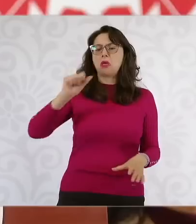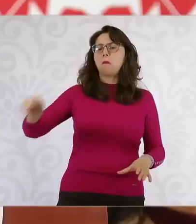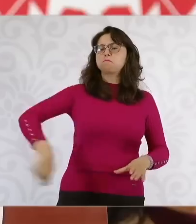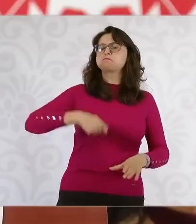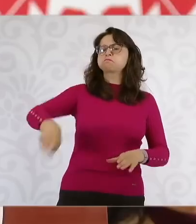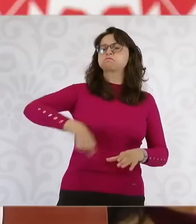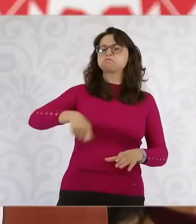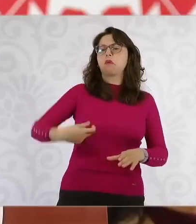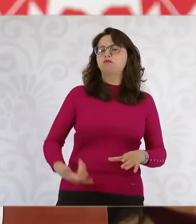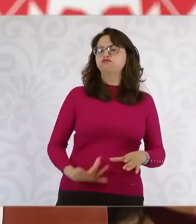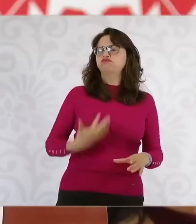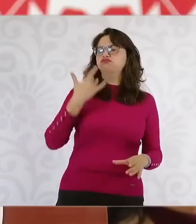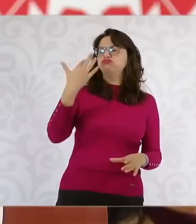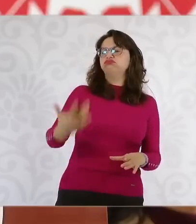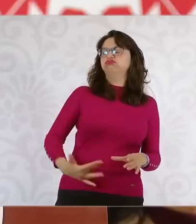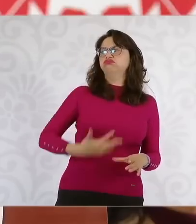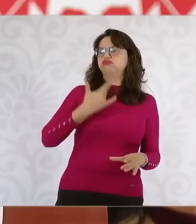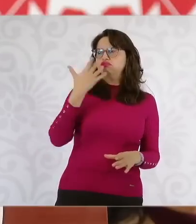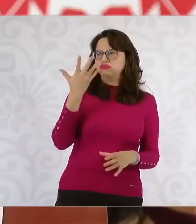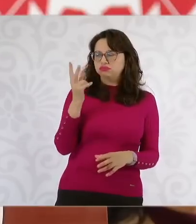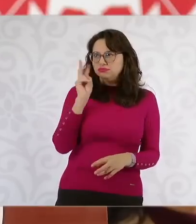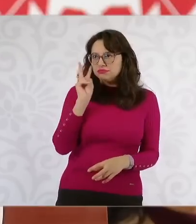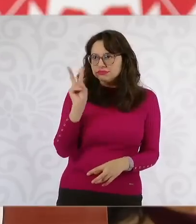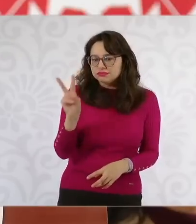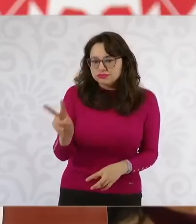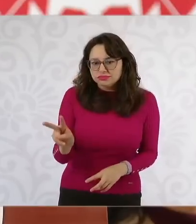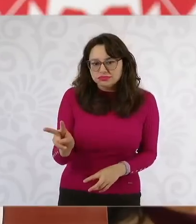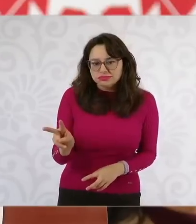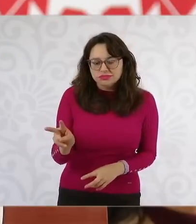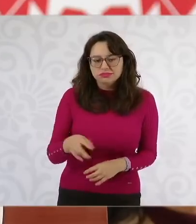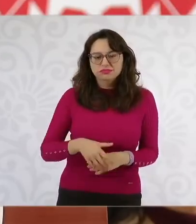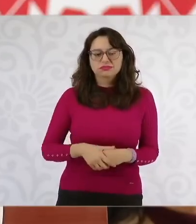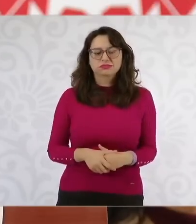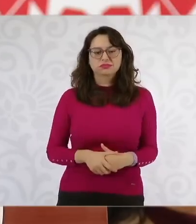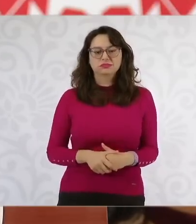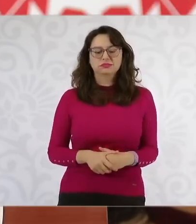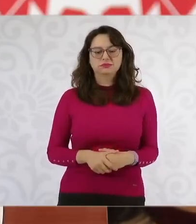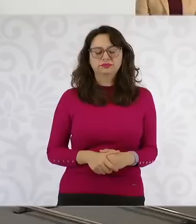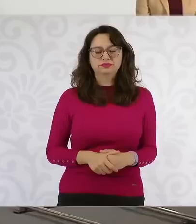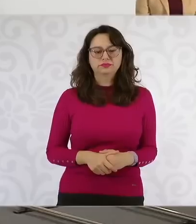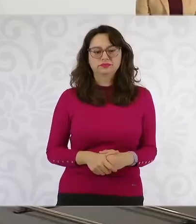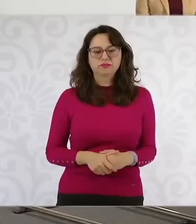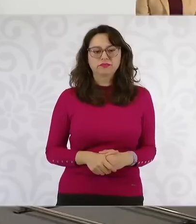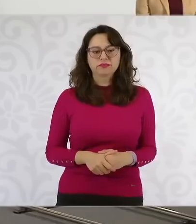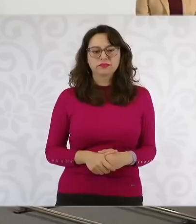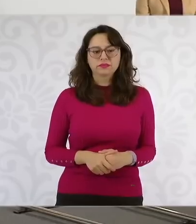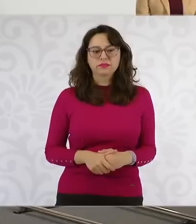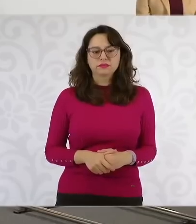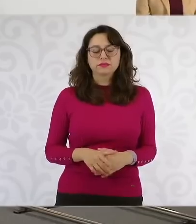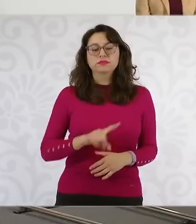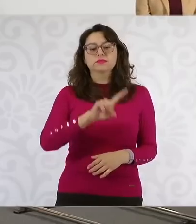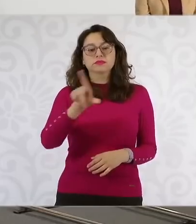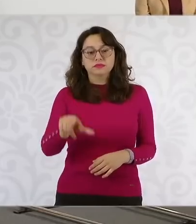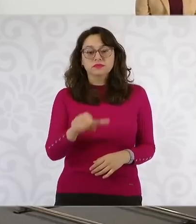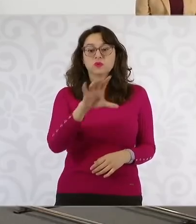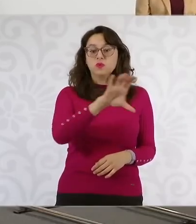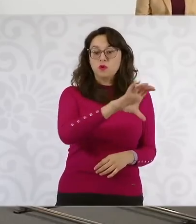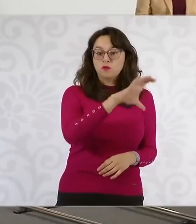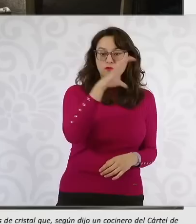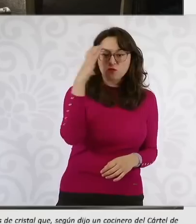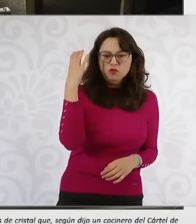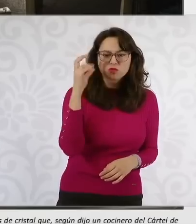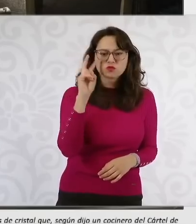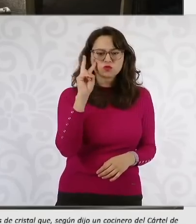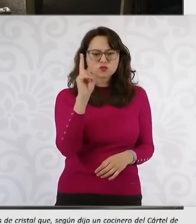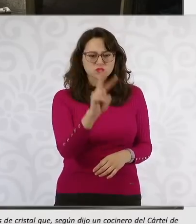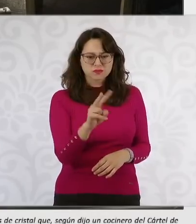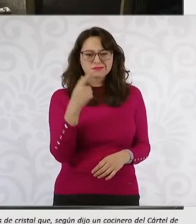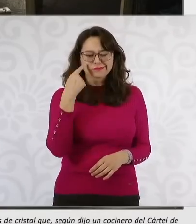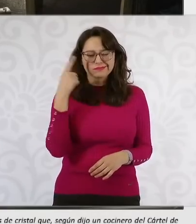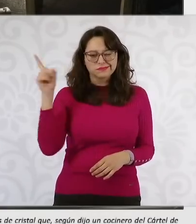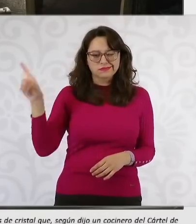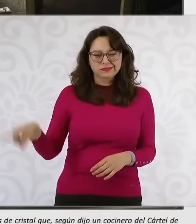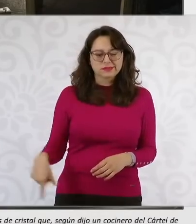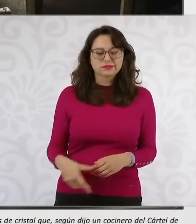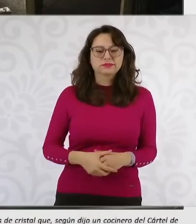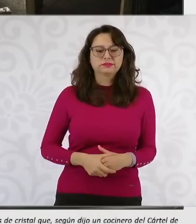fentanilo en la primera imagen Se observa polvo blanco sobre una mesa circular cercana a una